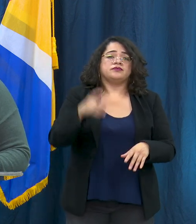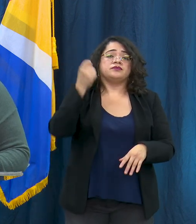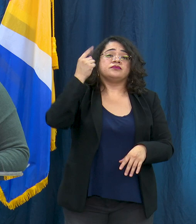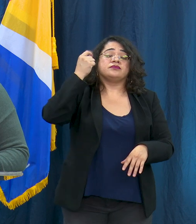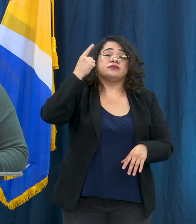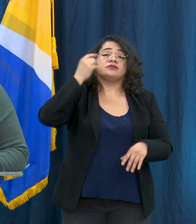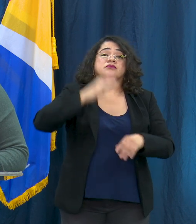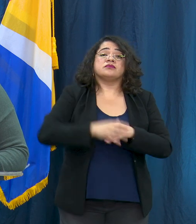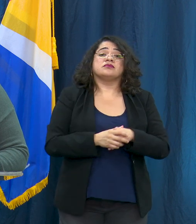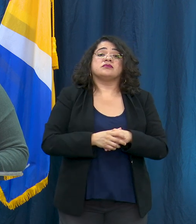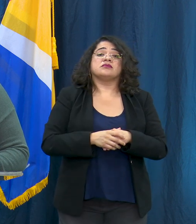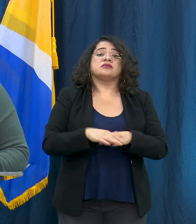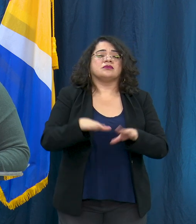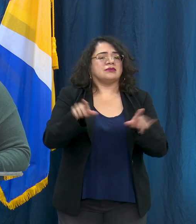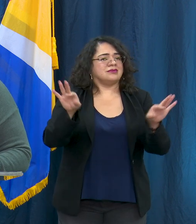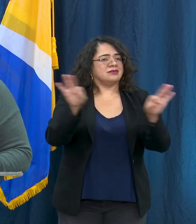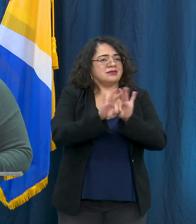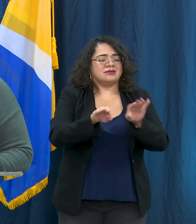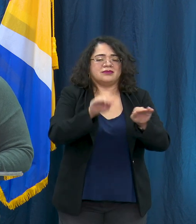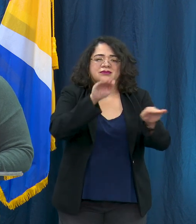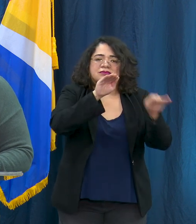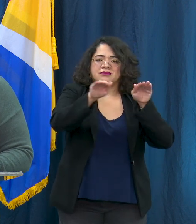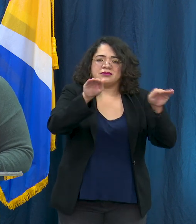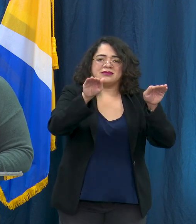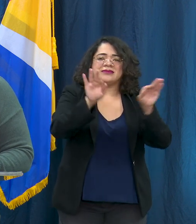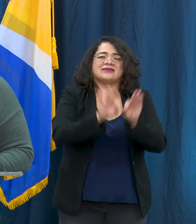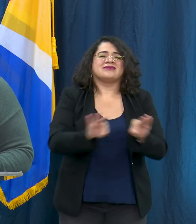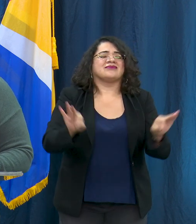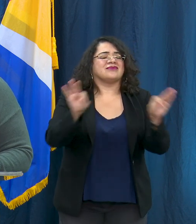ellos record at oreos del coronavirus queremos